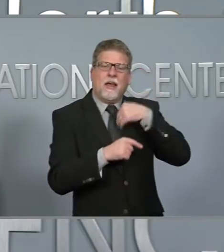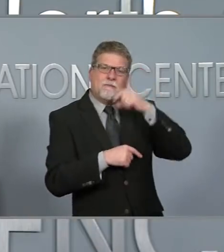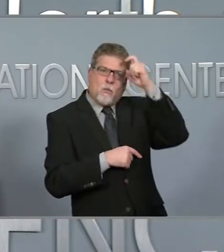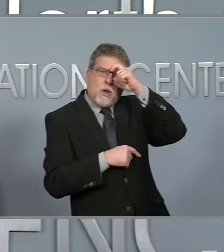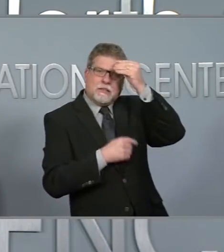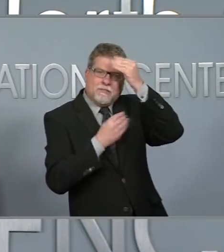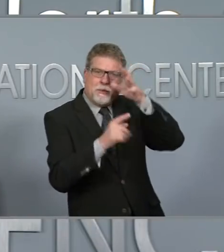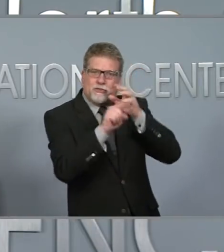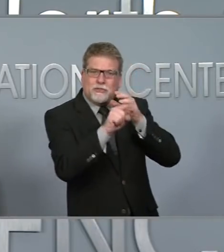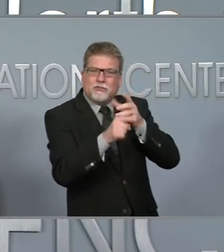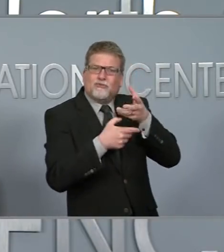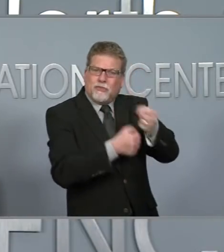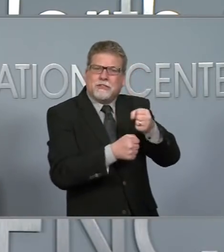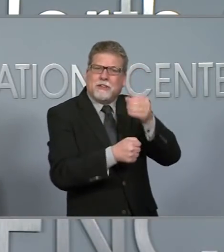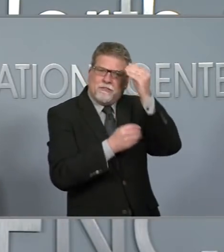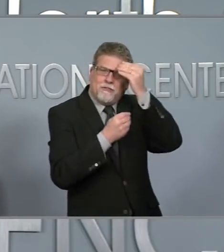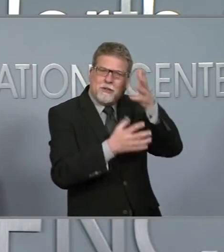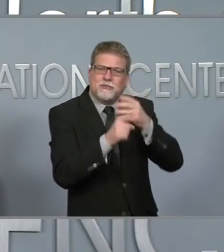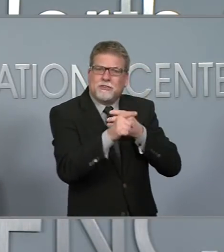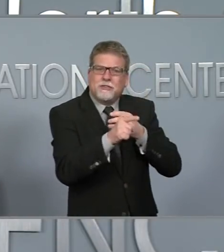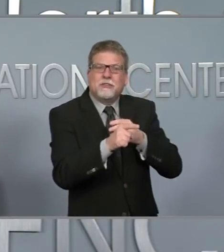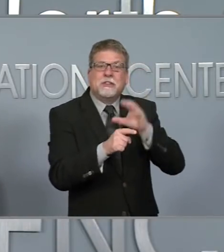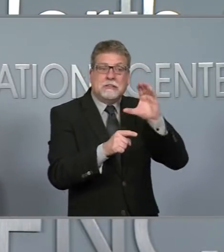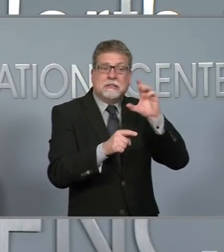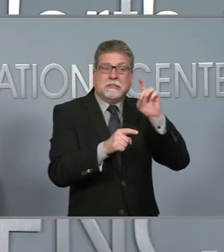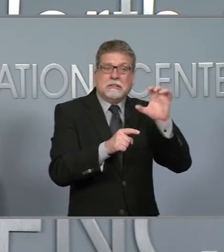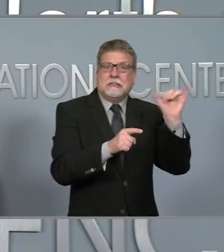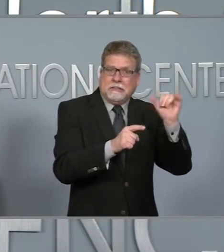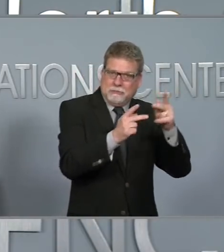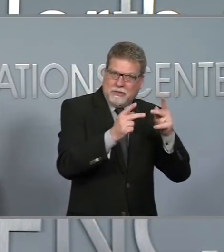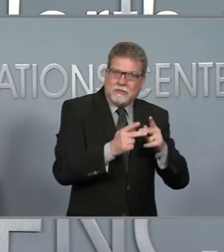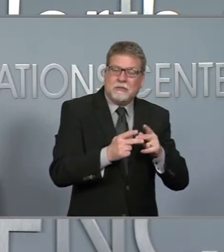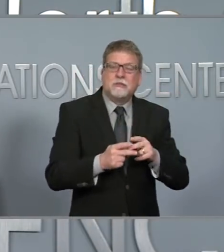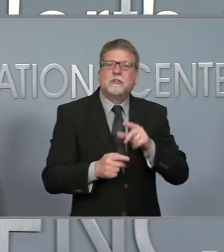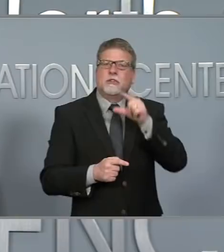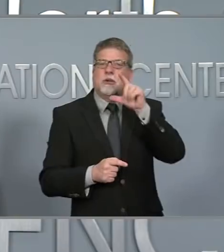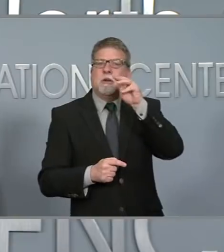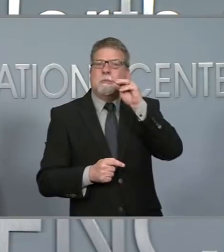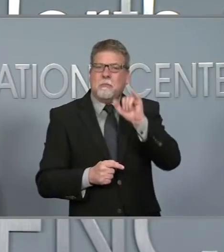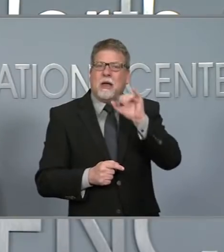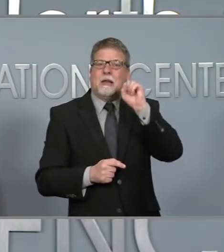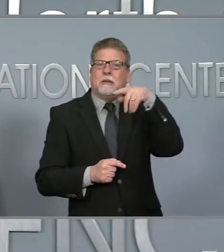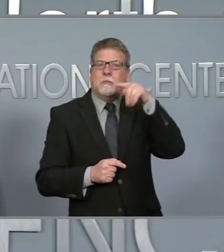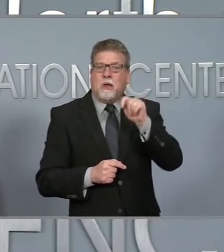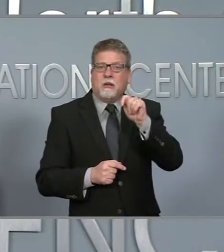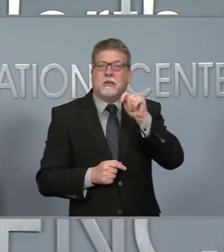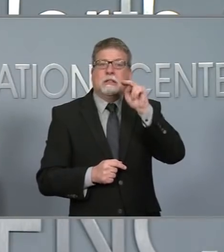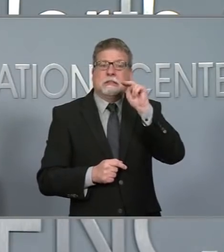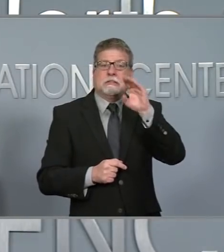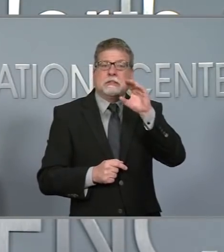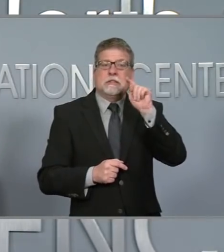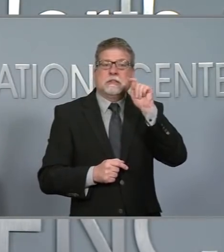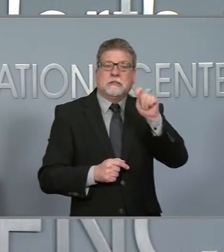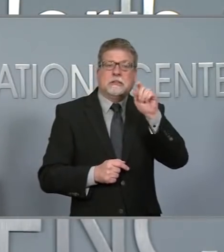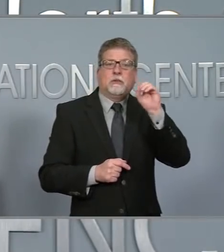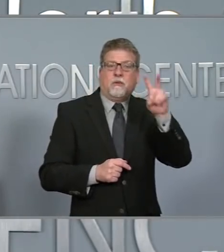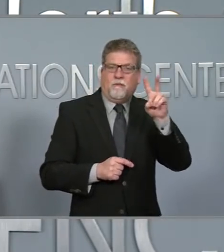de salud confiables, como los CDC o Max par punto en ese